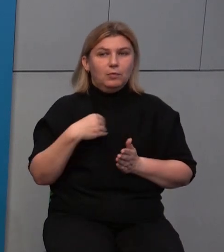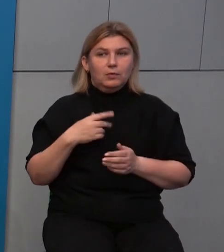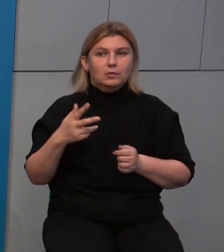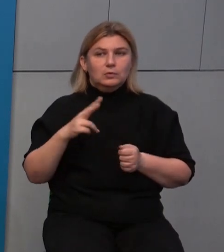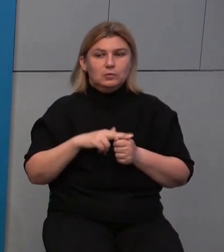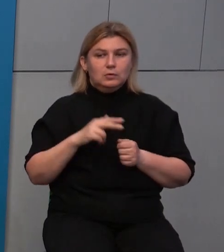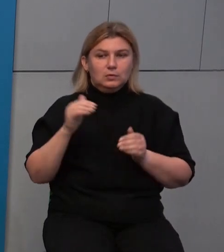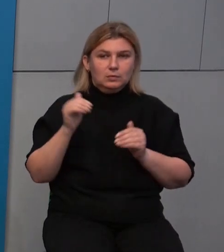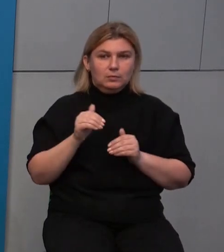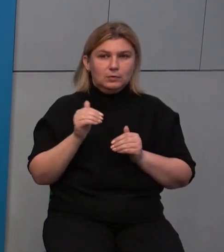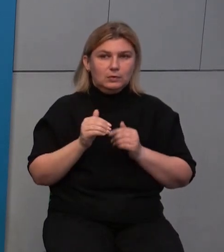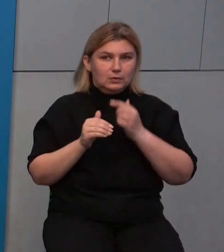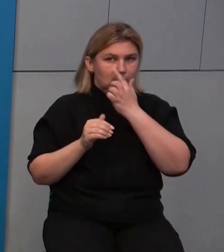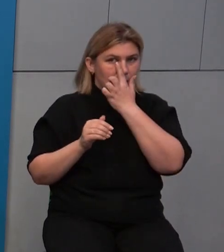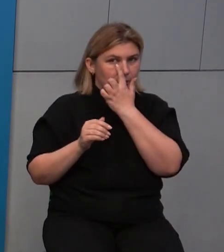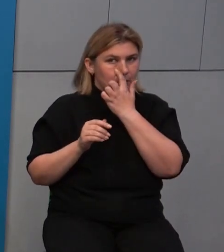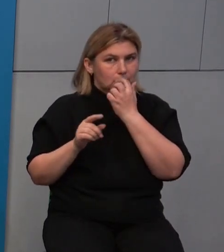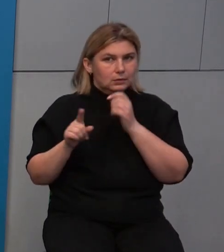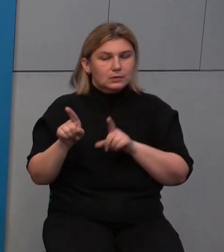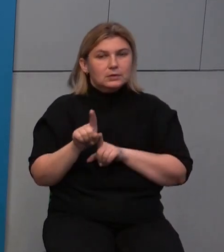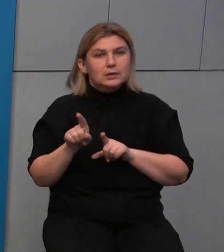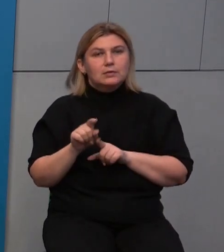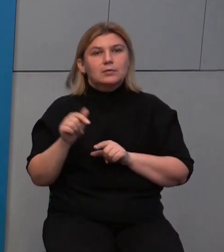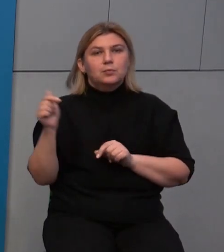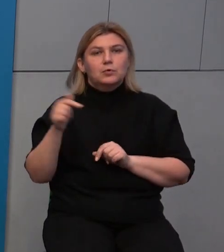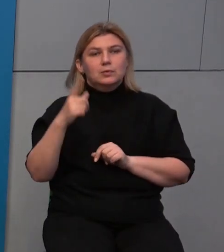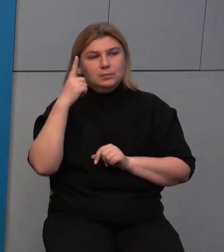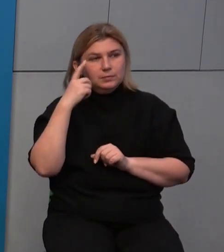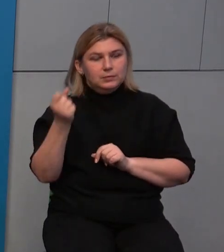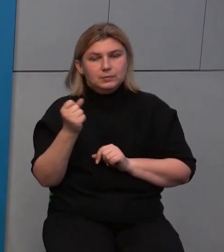się odnosić, ale z drugiej strony musimy pamiętać, że,